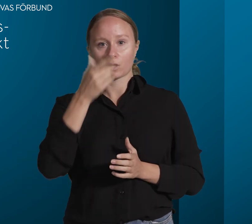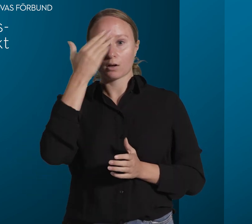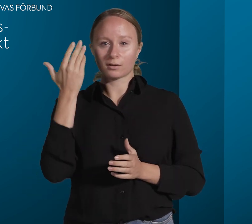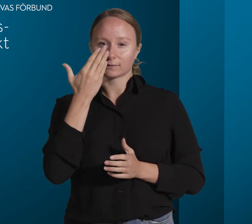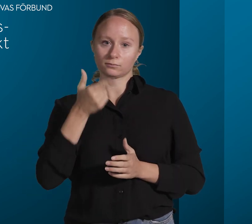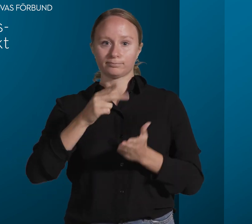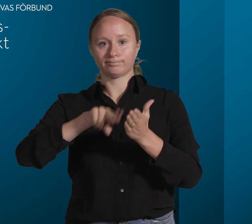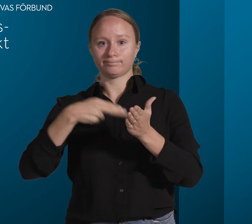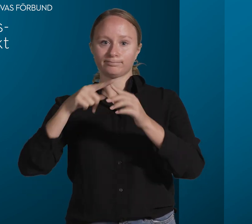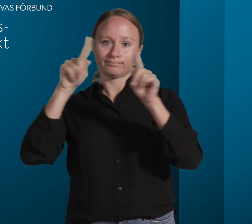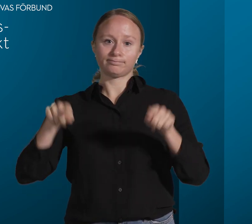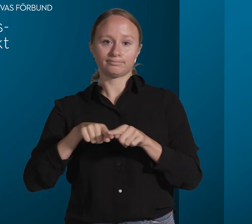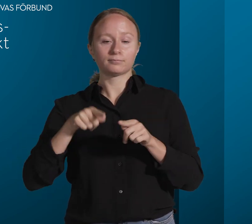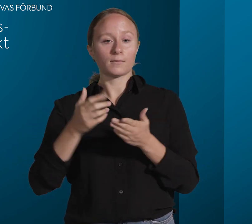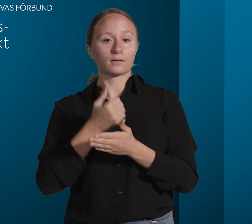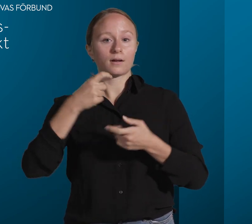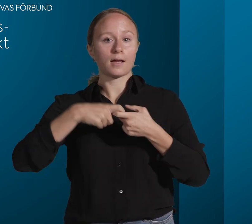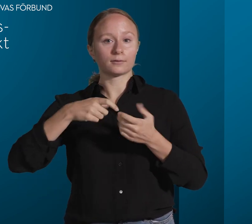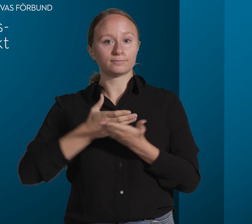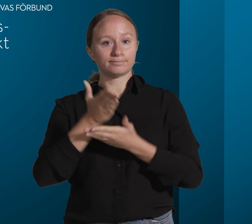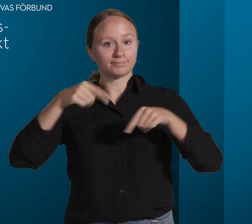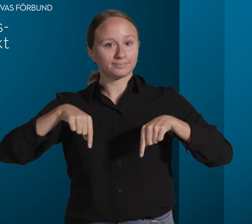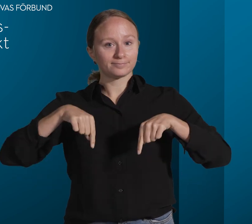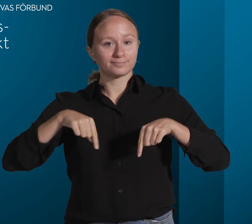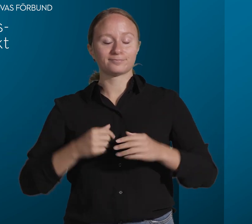Du kan läsa vädjan i sin helhet via länken nedan.